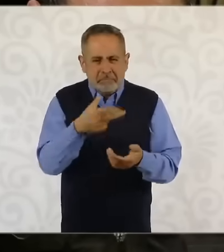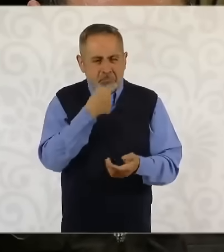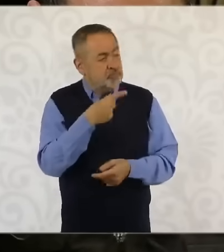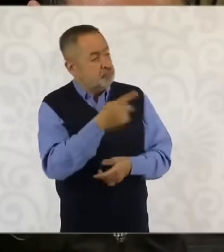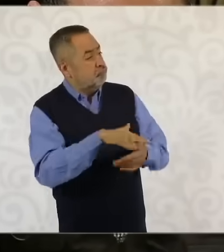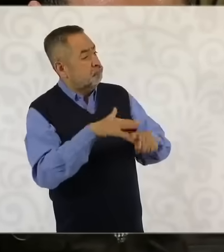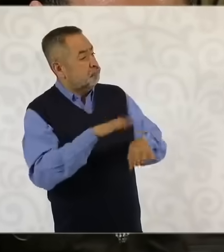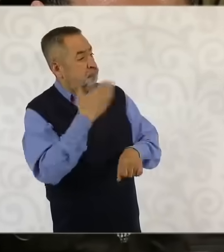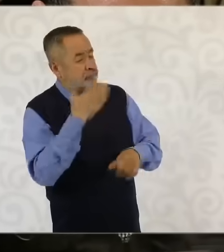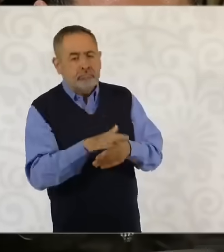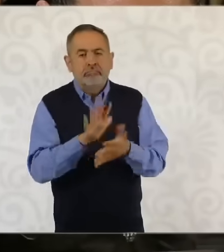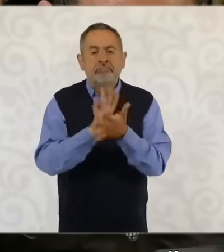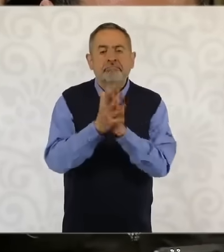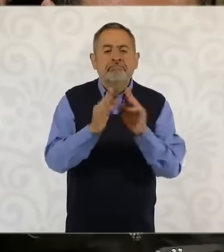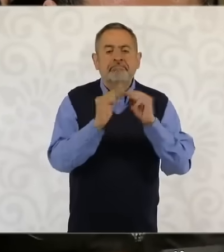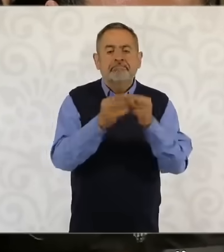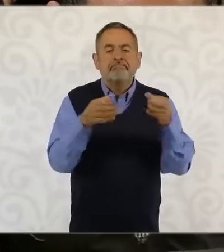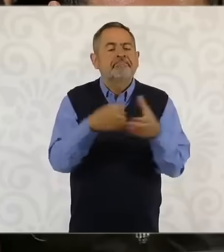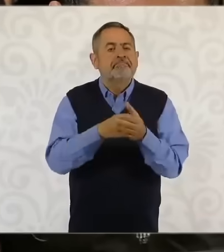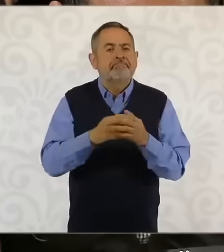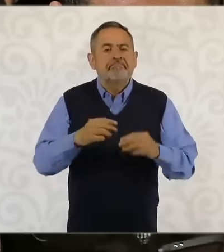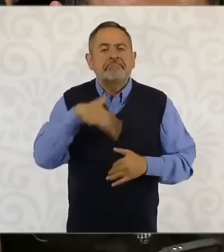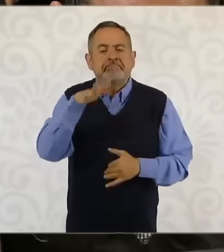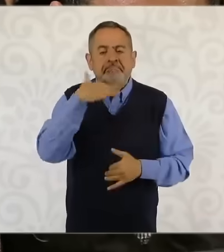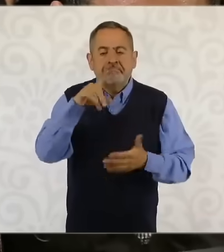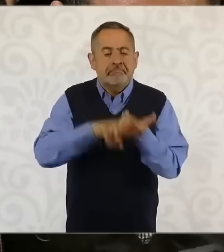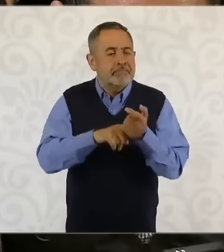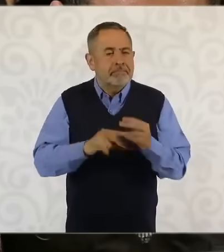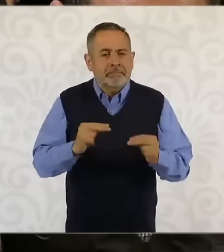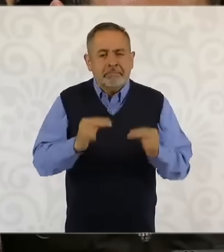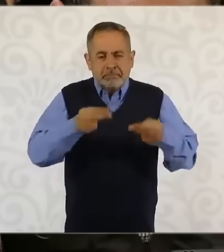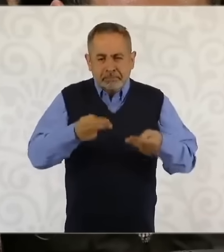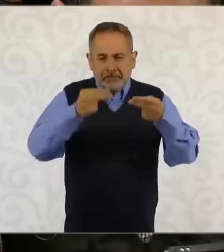asunto del cártel Inmobiliario de Sonora allá tiene acusaciones a él lo eligieron